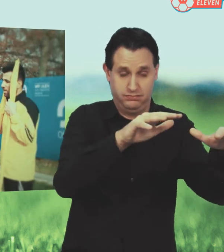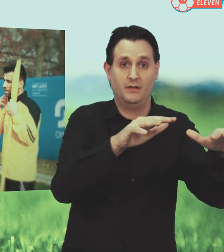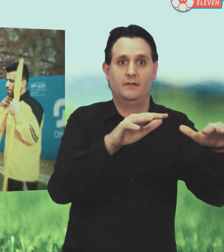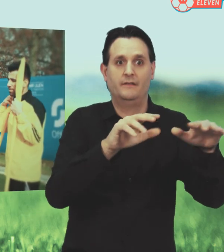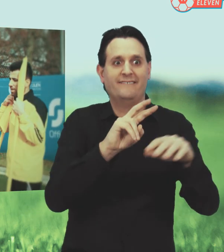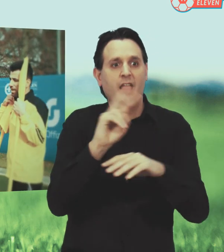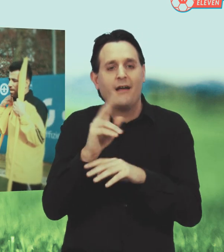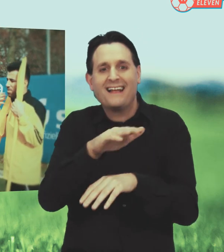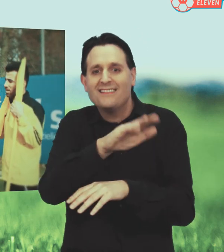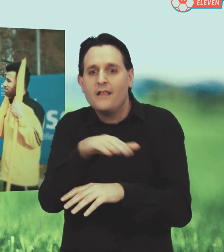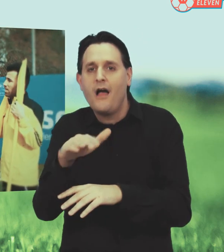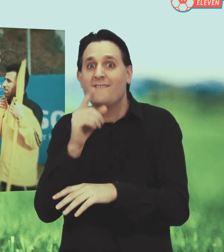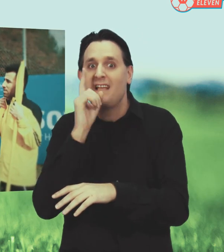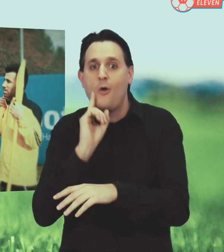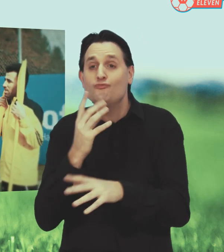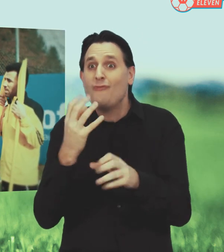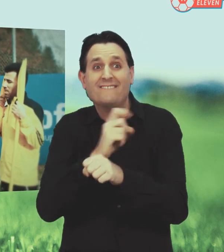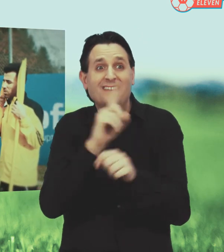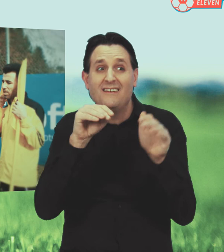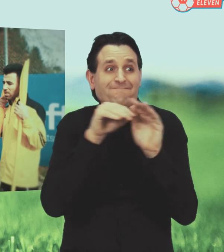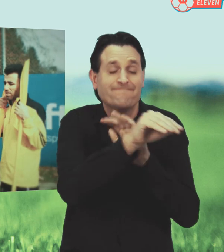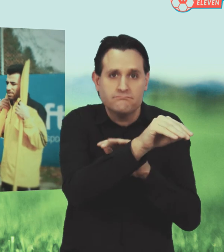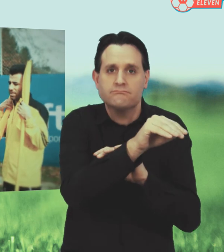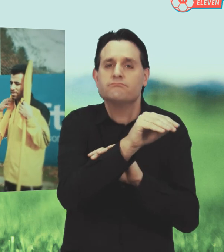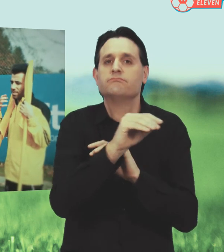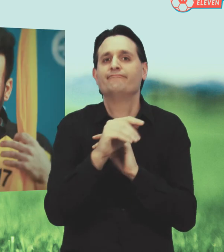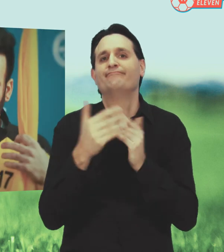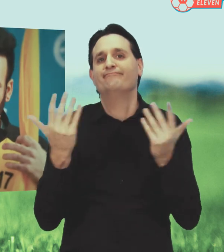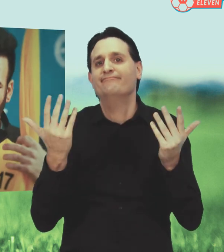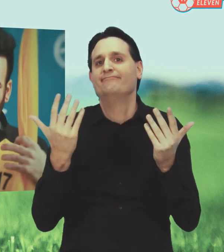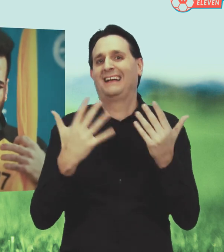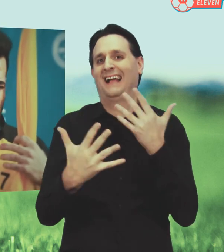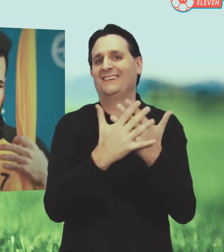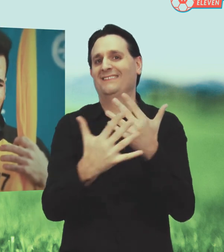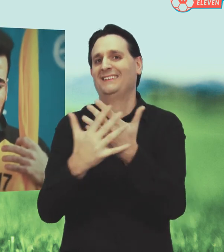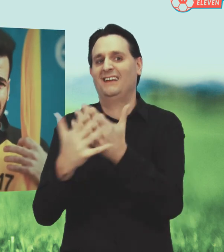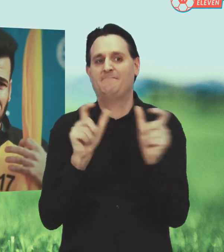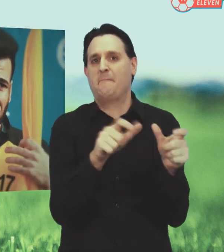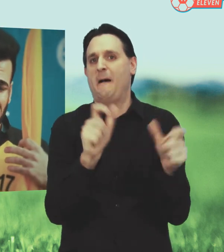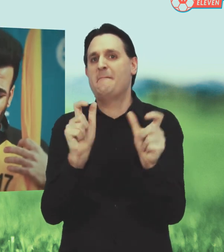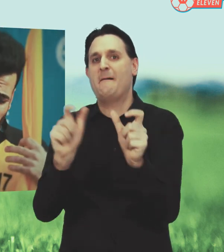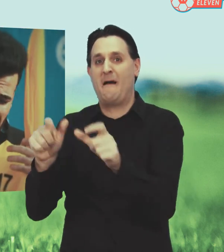Kinder und Frauen, die es nicht geschafft haben, kamen in Gefangenschaft.